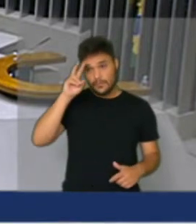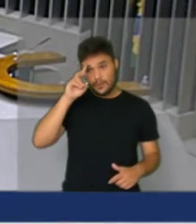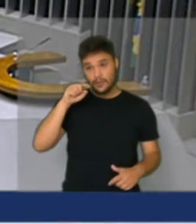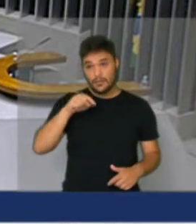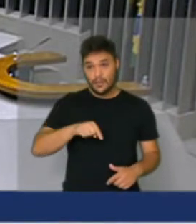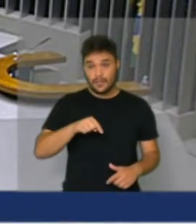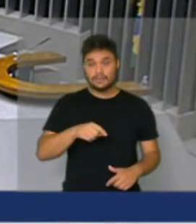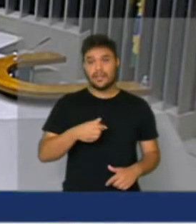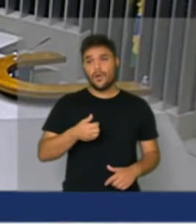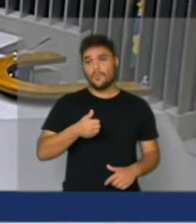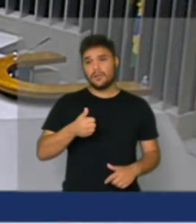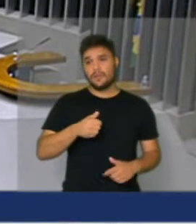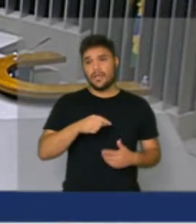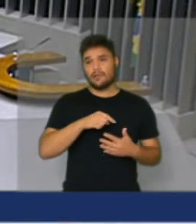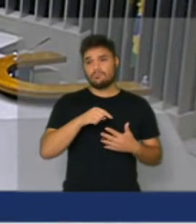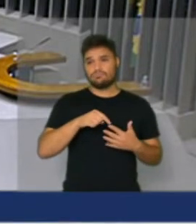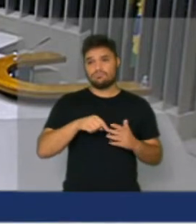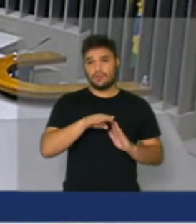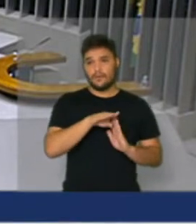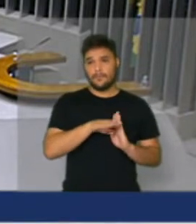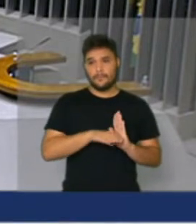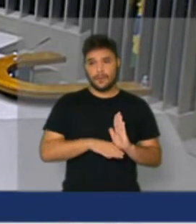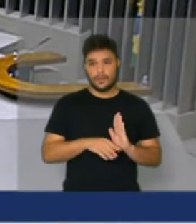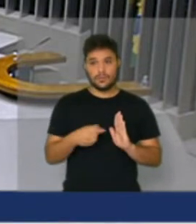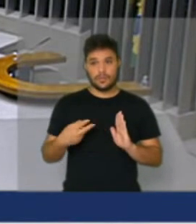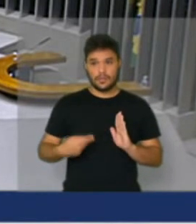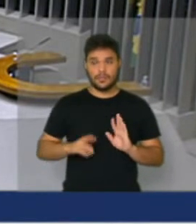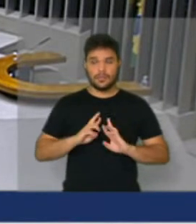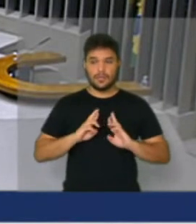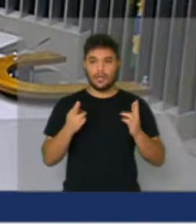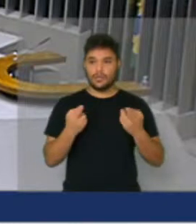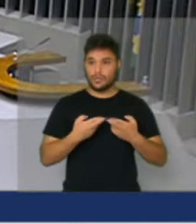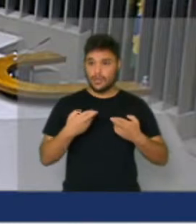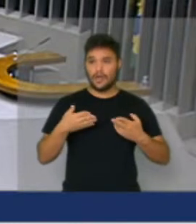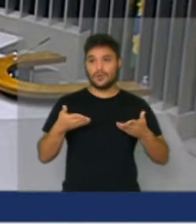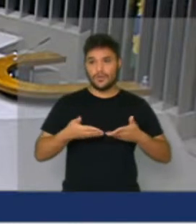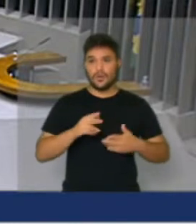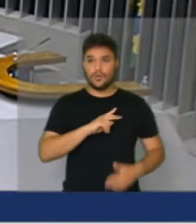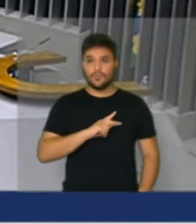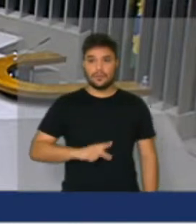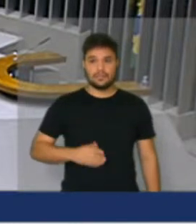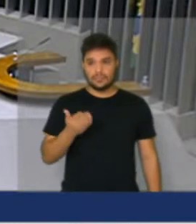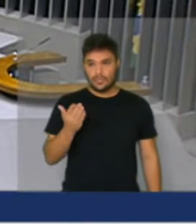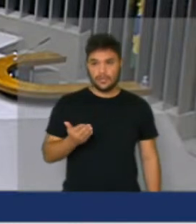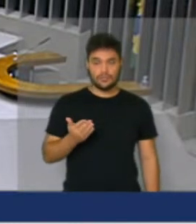ORDEM DO DIA DESTA SESSÃO EXTRAORDINÁRIA QUE ESTÁ SENDO PRESIDIDA PELO DEPUTADO MARCELO RAMOS, LEMBRANDO QUE O MINISTRO TEVE A APROVAÇÃO DO DE SUA CONVOCAÇÃO NA